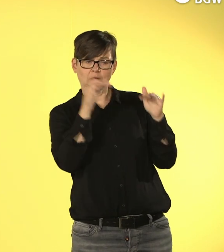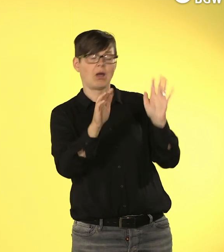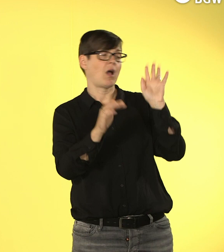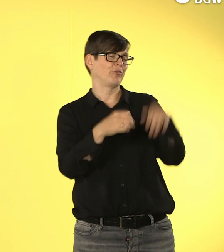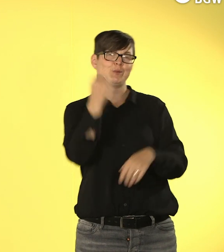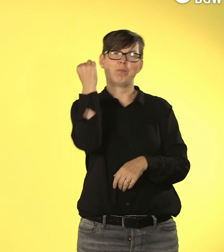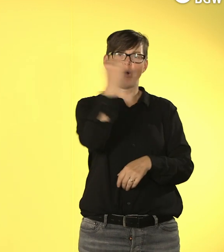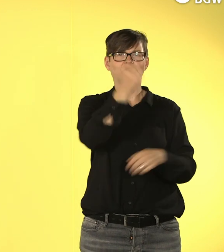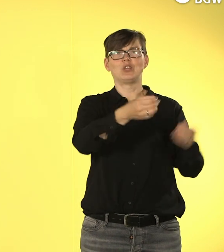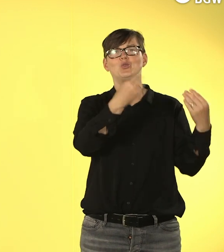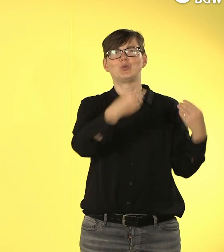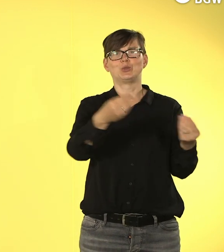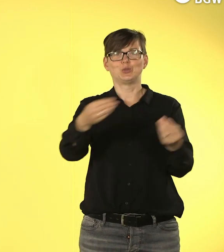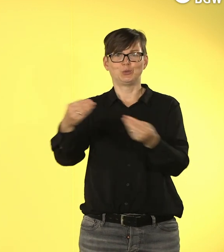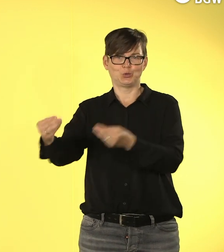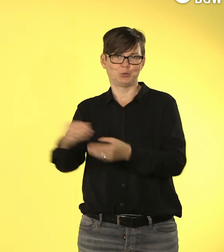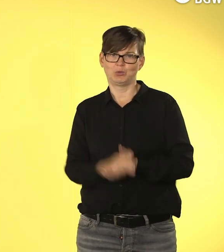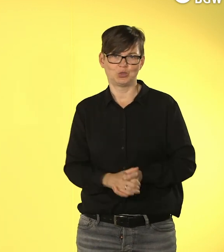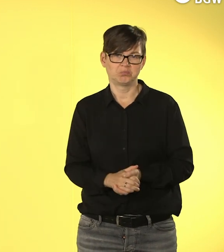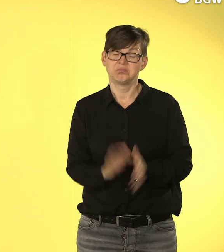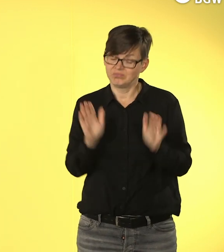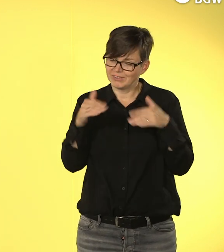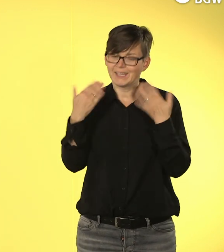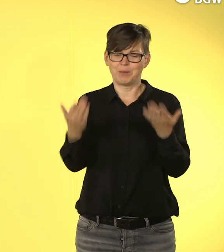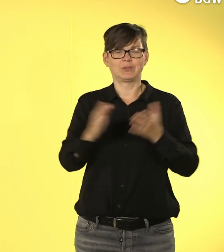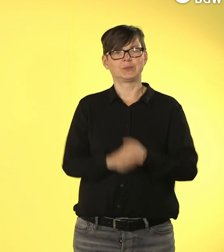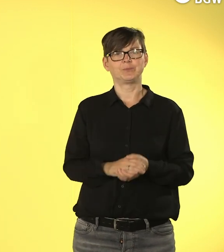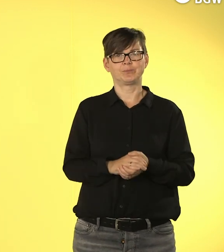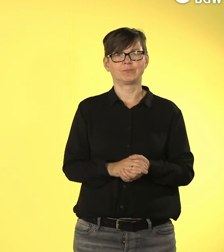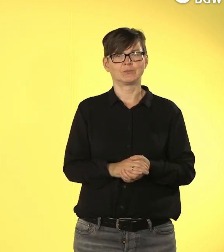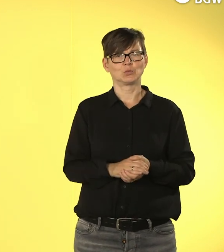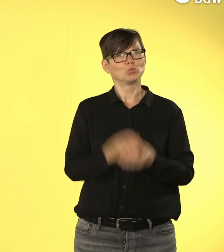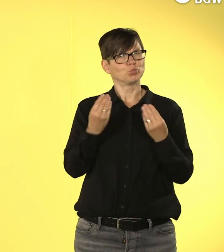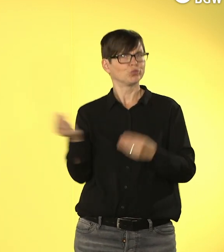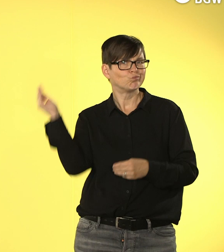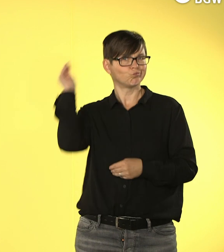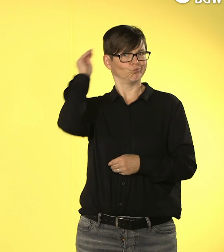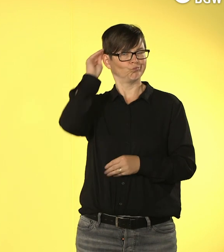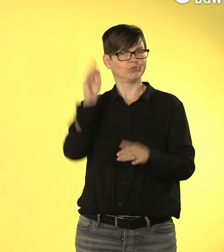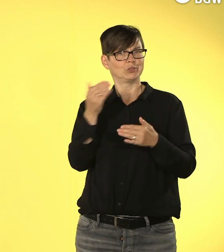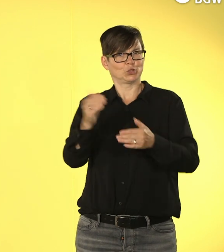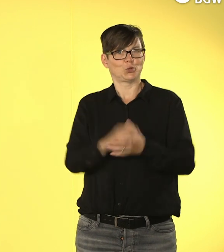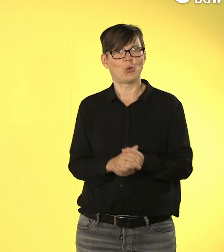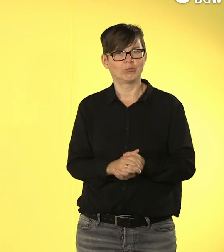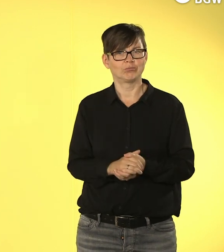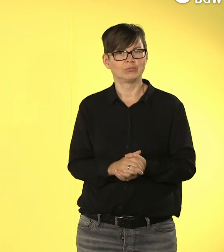immer eine vorgefertigte Meinung im Hinterkopf. Dieses berühmte Schubladendenken.